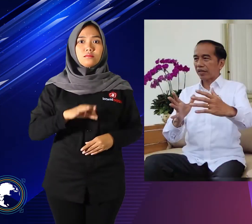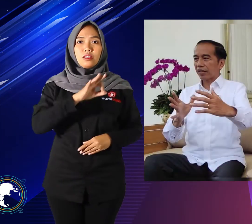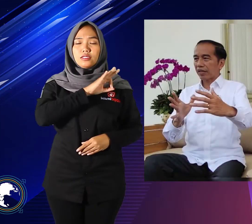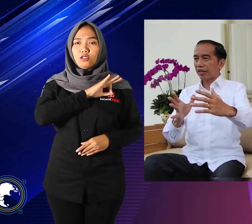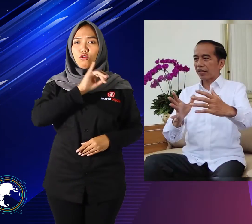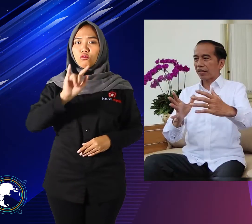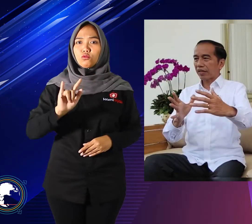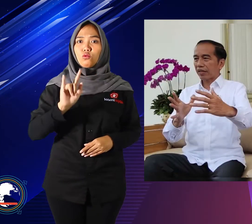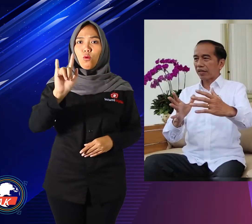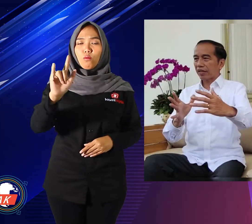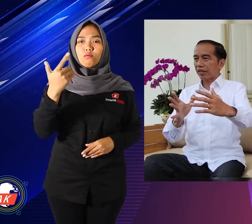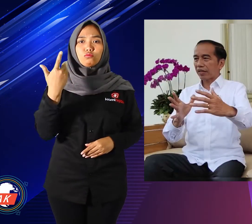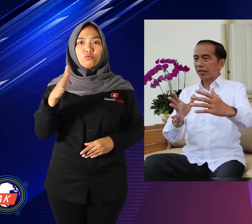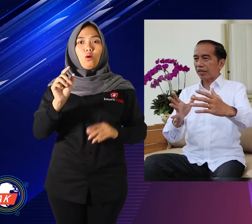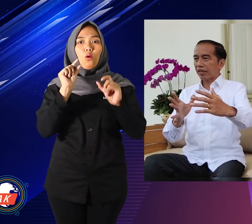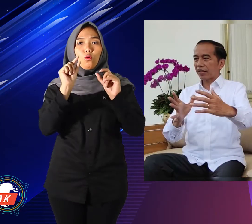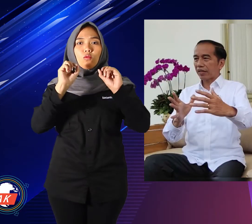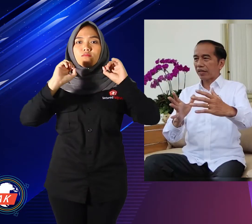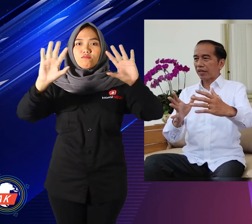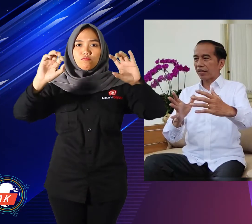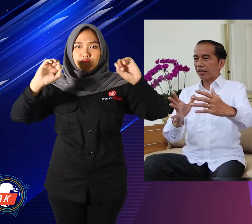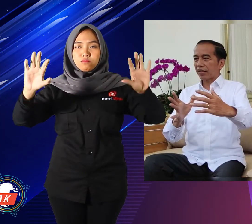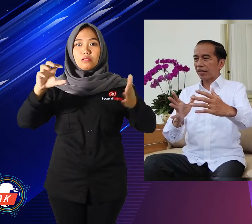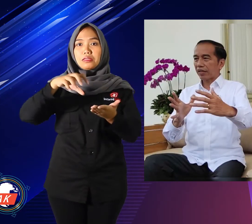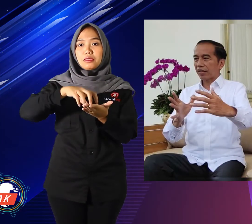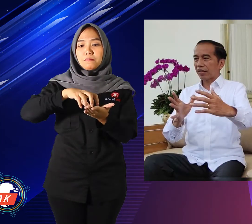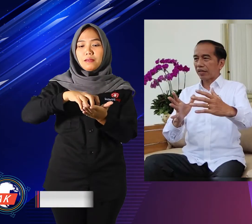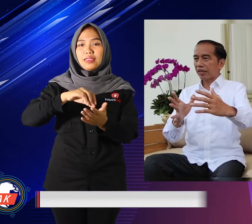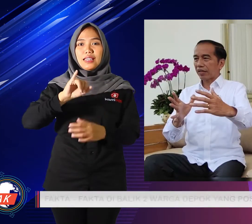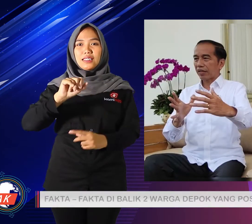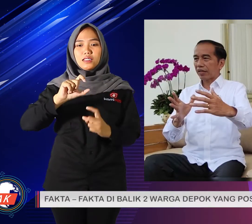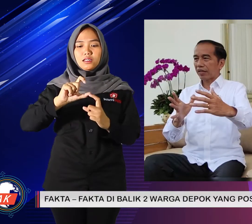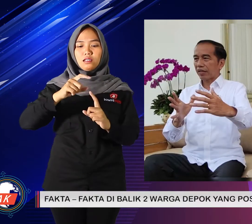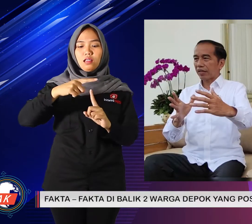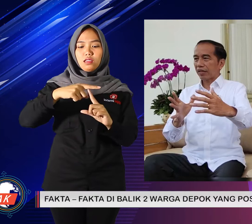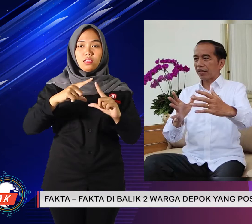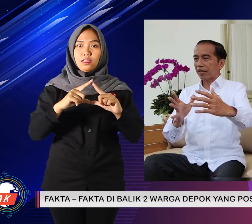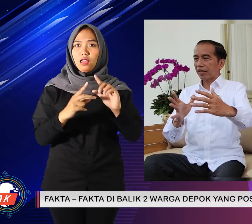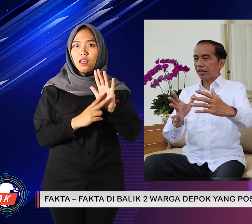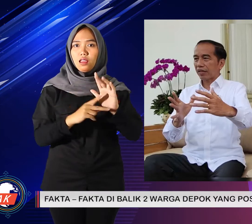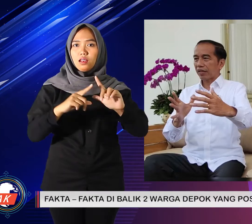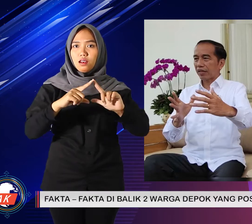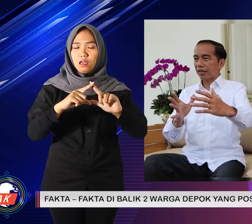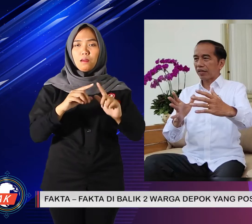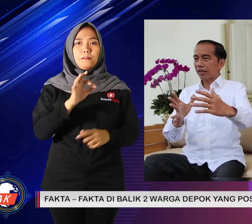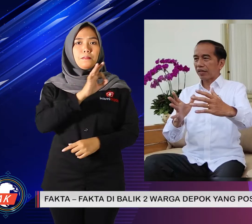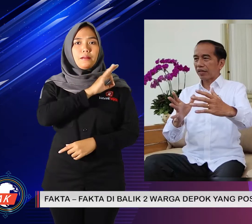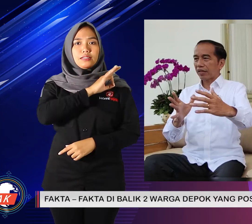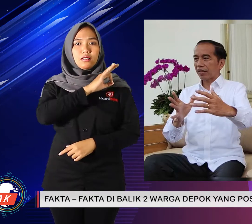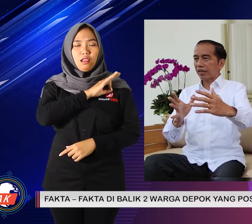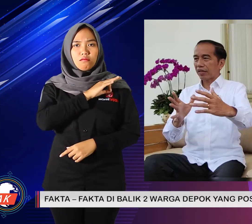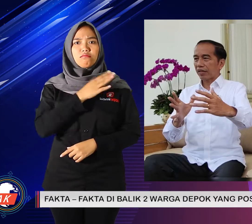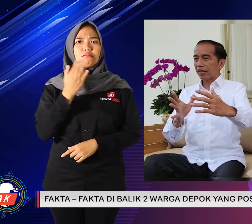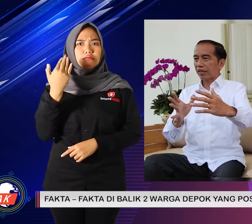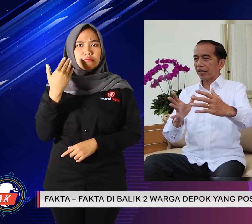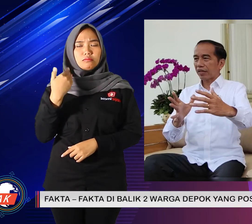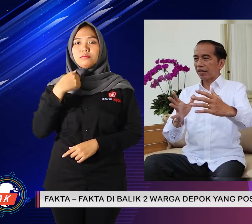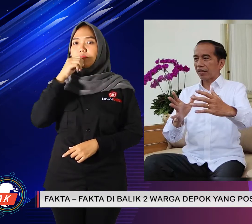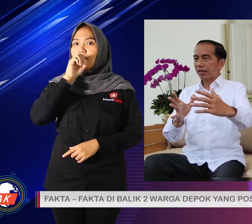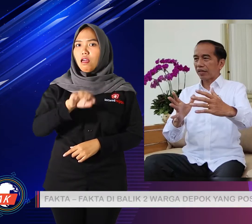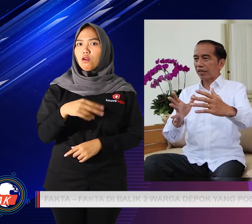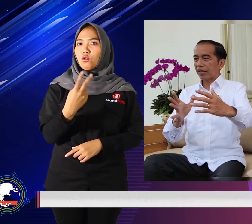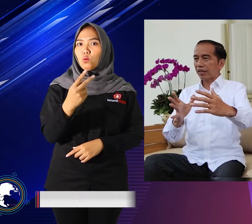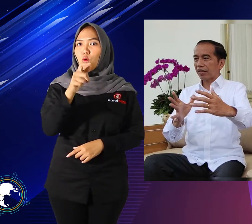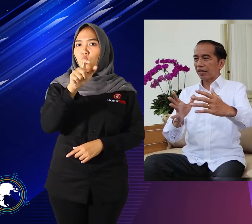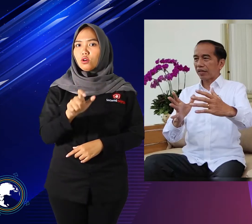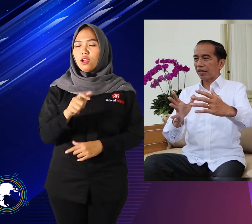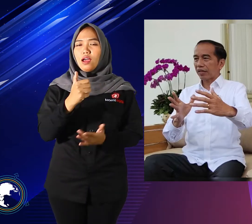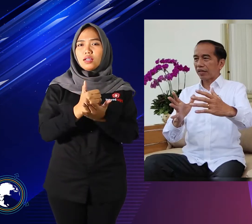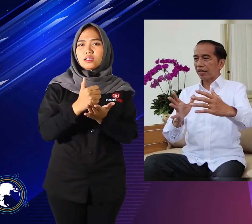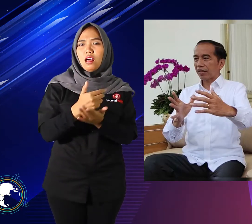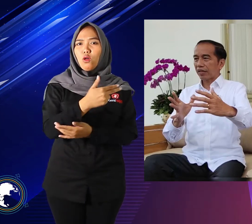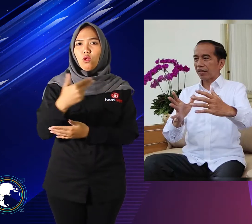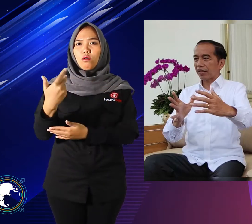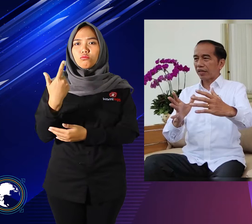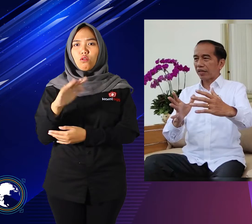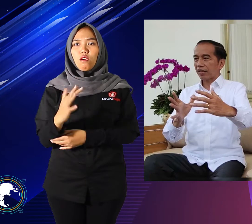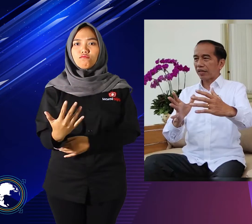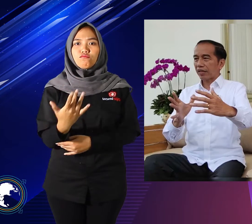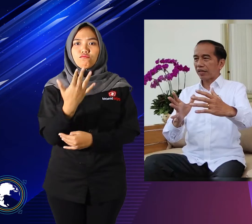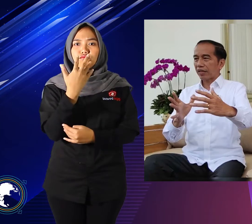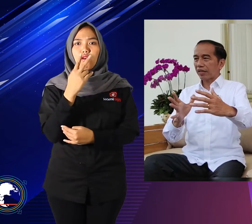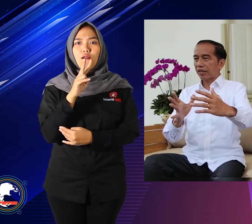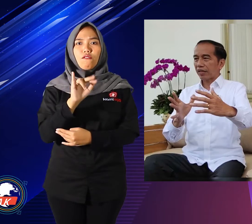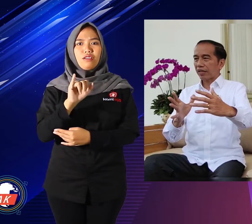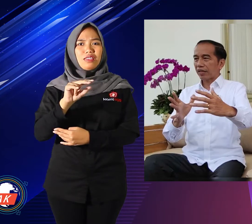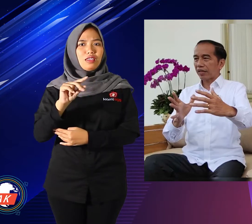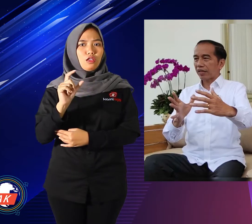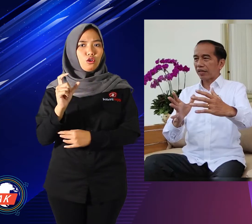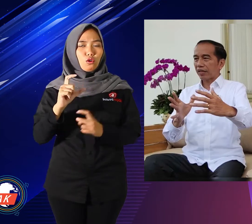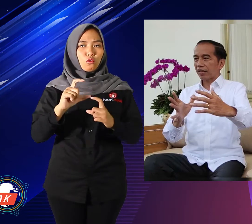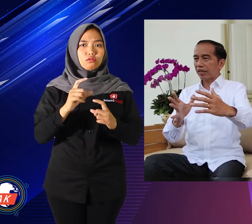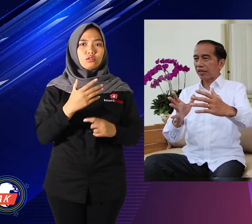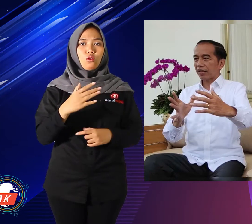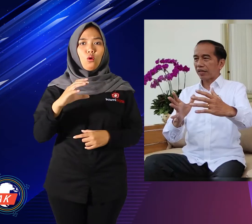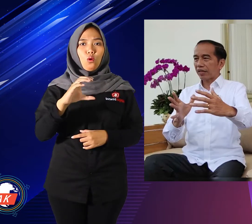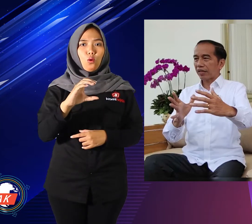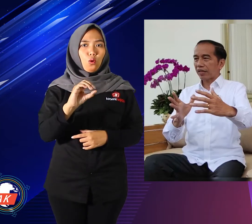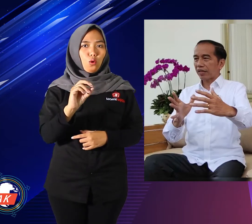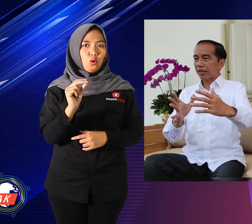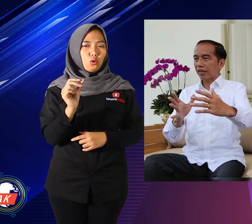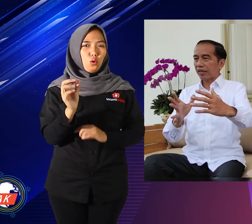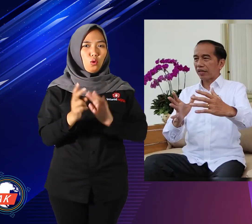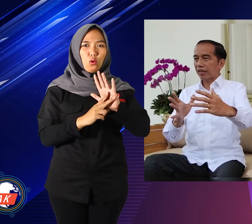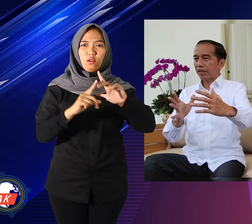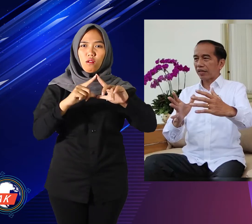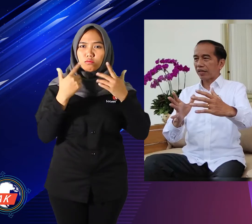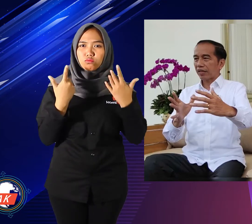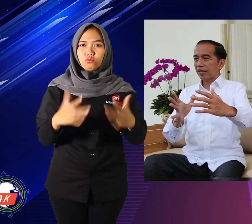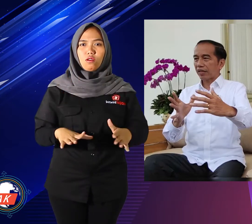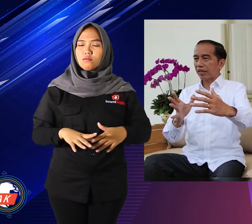Presiden Jokowi mengumumkan di Istana Kepresidenan, bahwa ada 2 orang Indonesia telah terjangkit virus Corona.